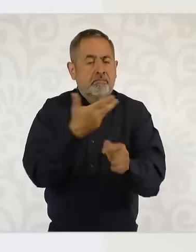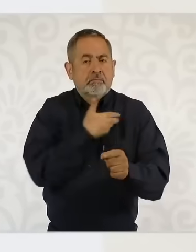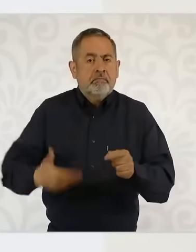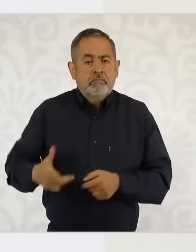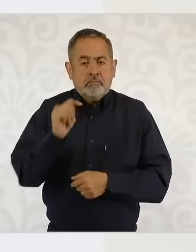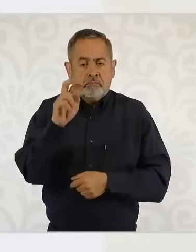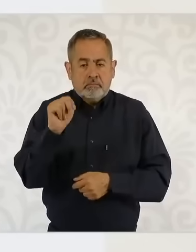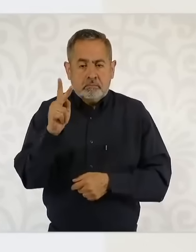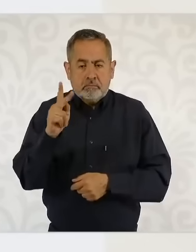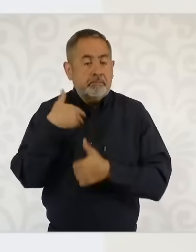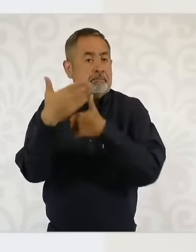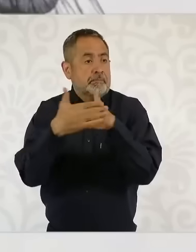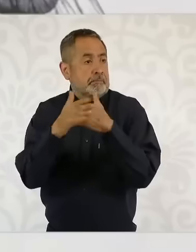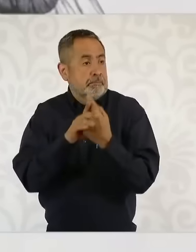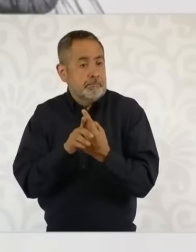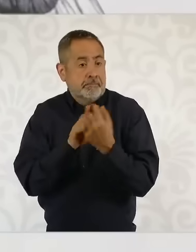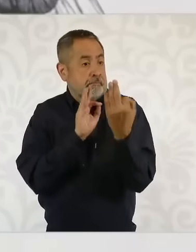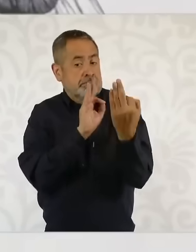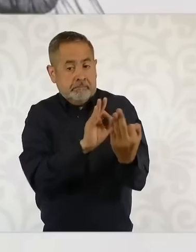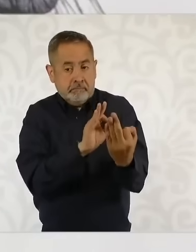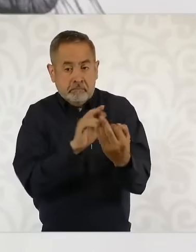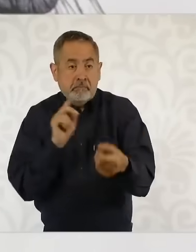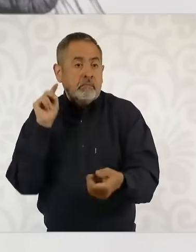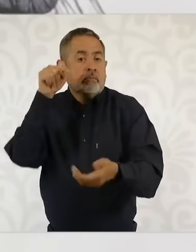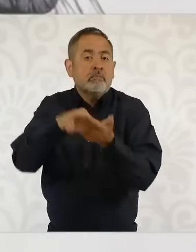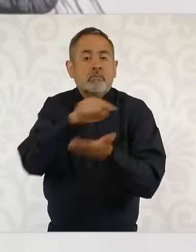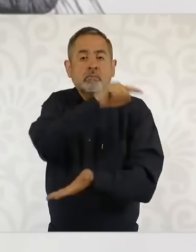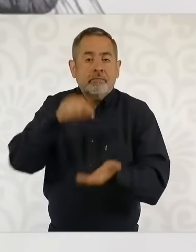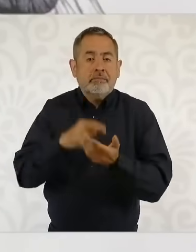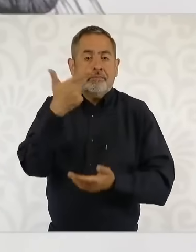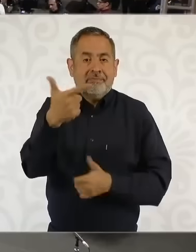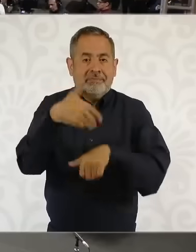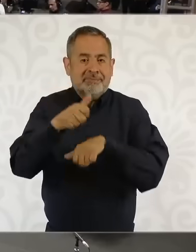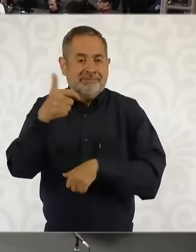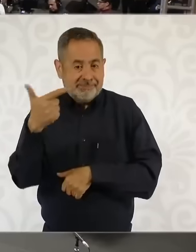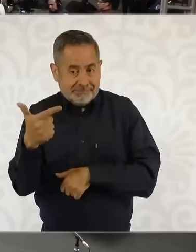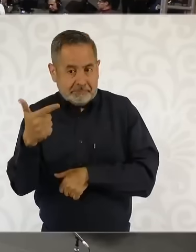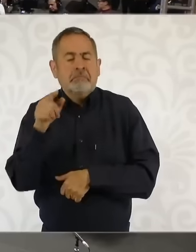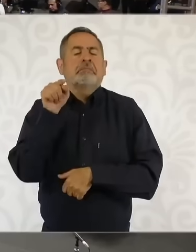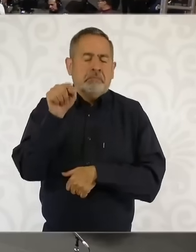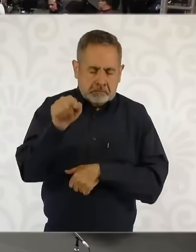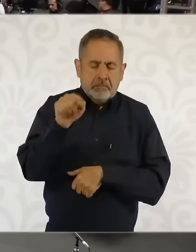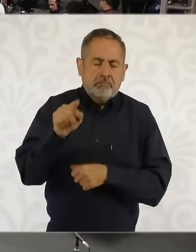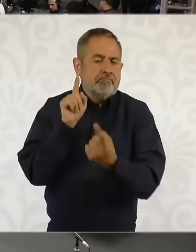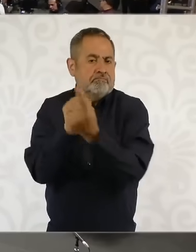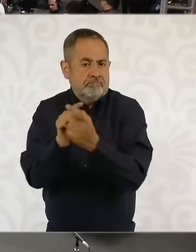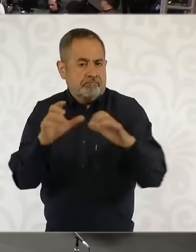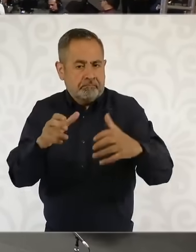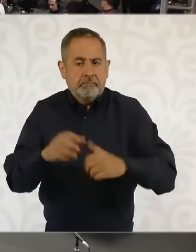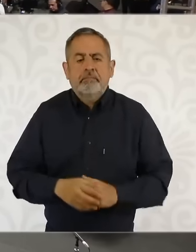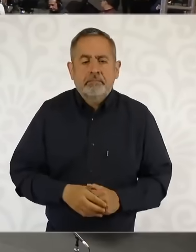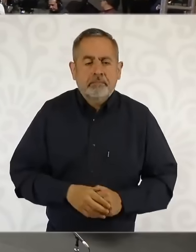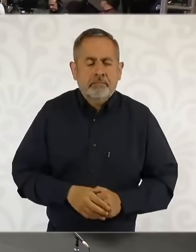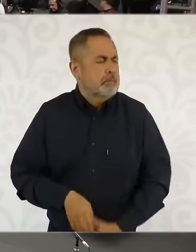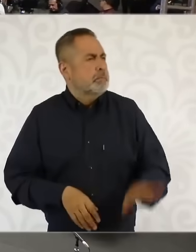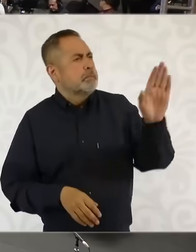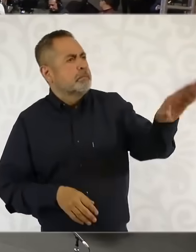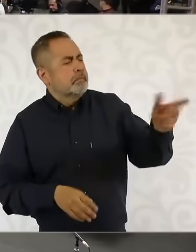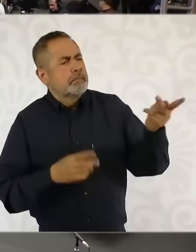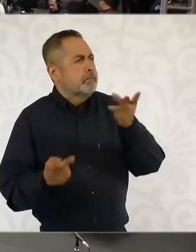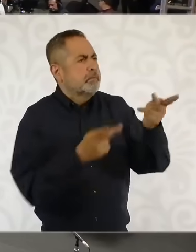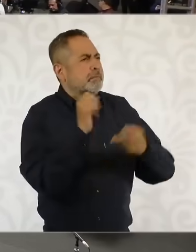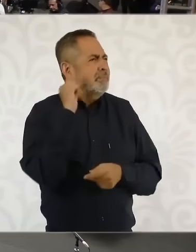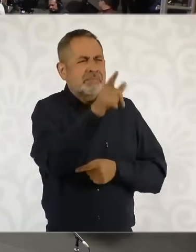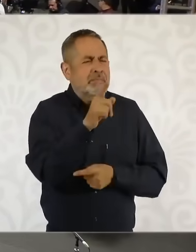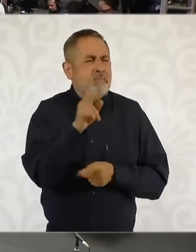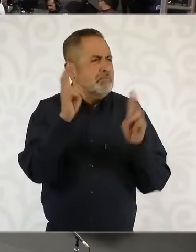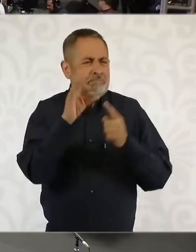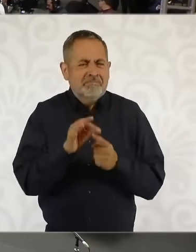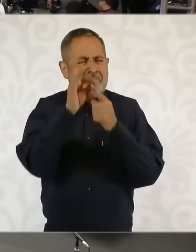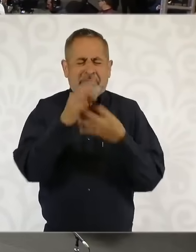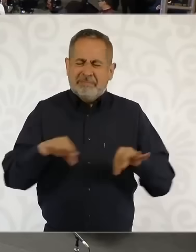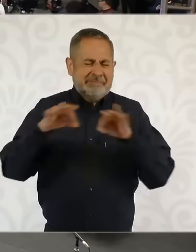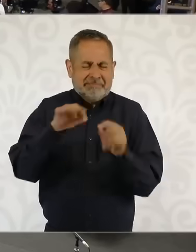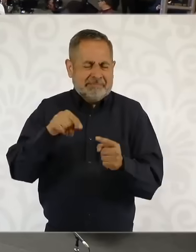que estemos en el G7 Eh en este sentido le planteó usted este vaya un tema especial o preferencia eh